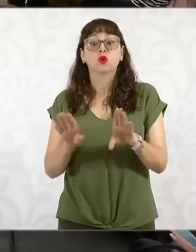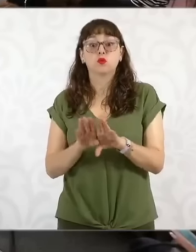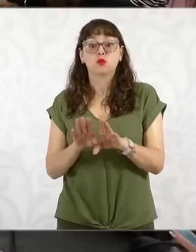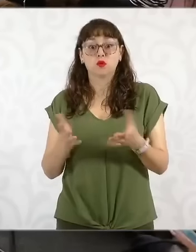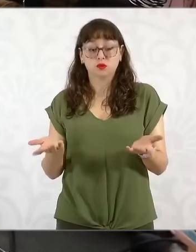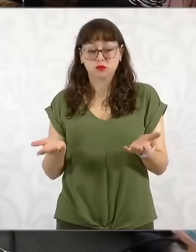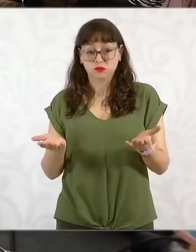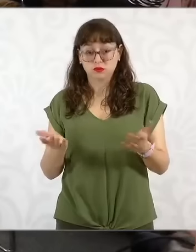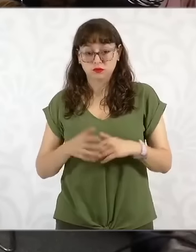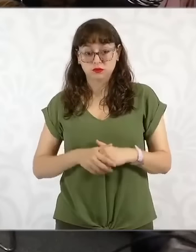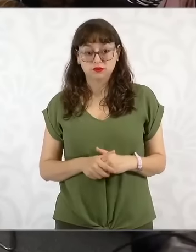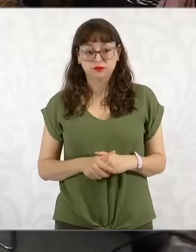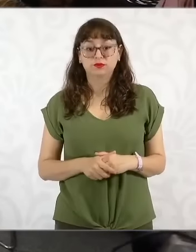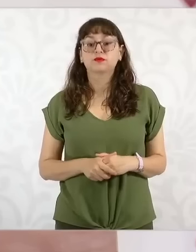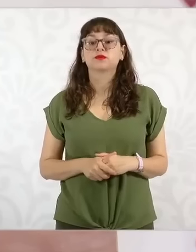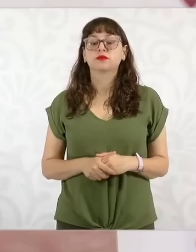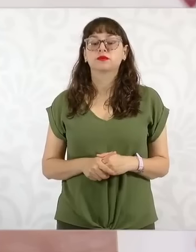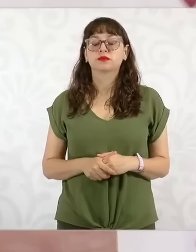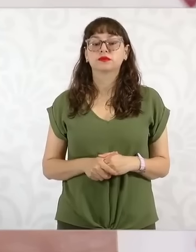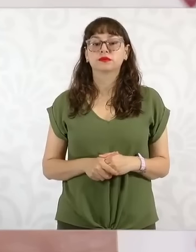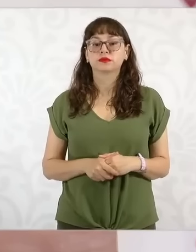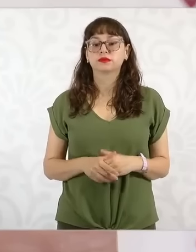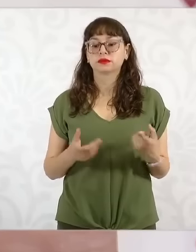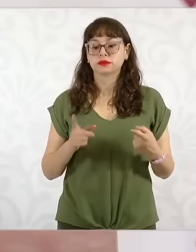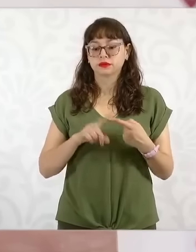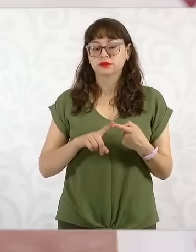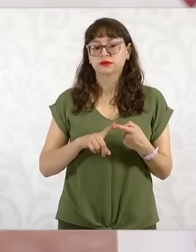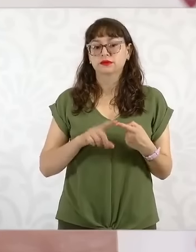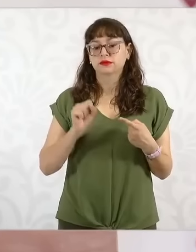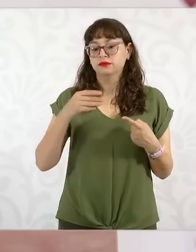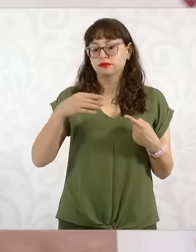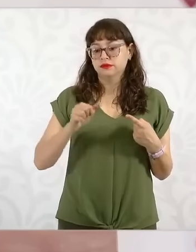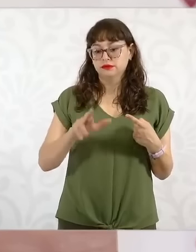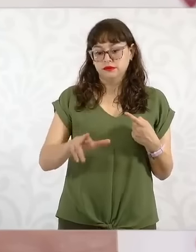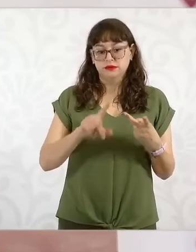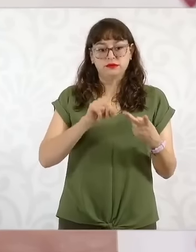Primero, la Secretaría de la Defensa Nacional, la Guardia Nacional, hizo un reforzamiento importante